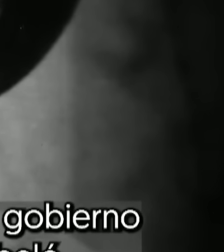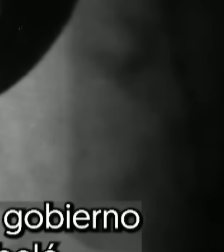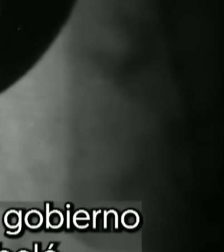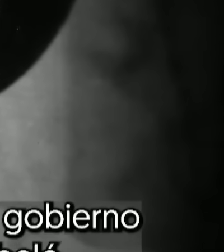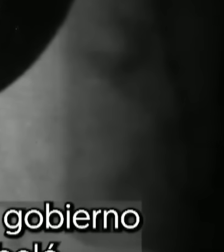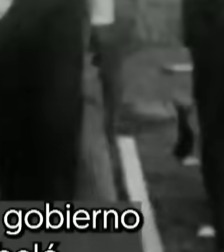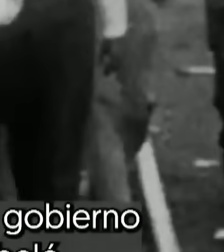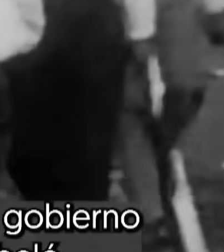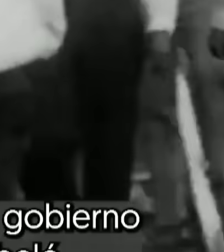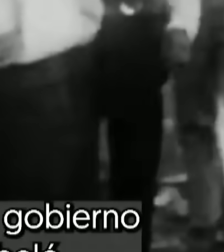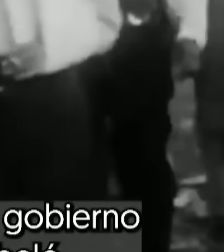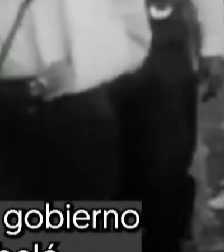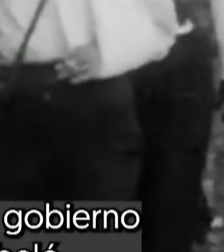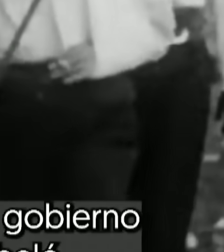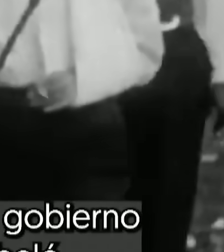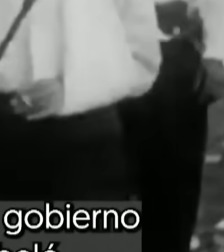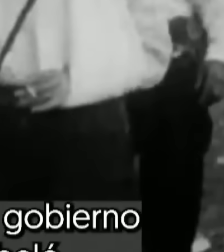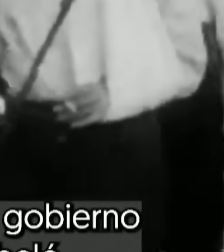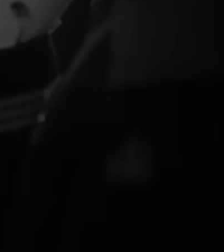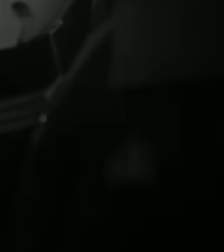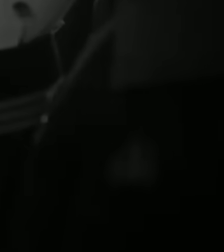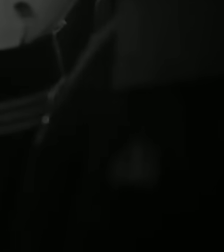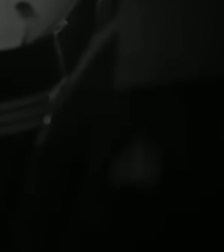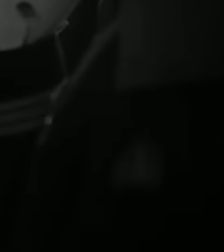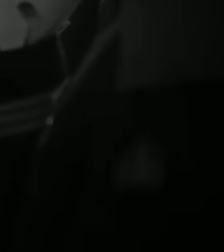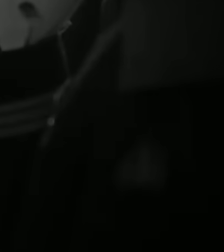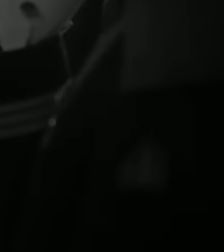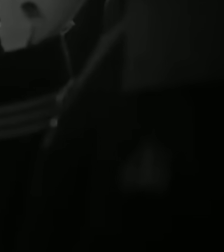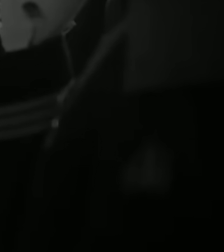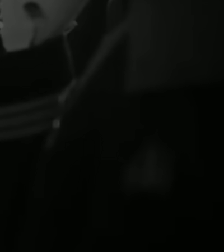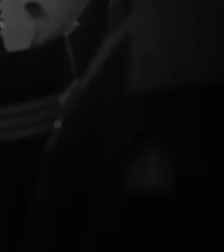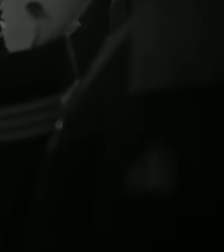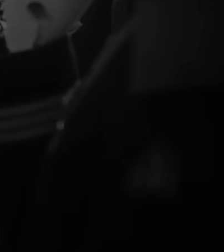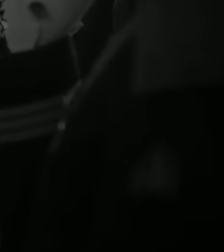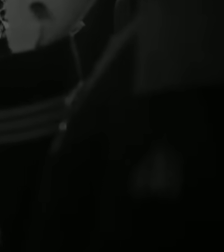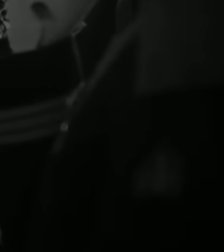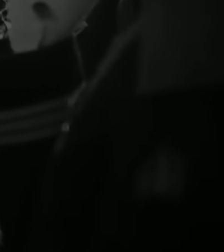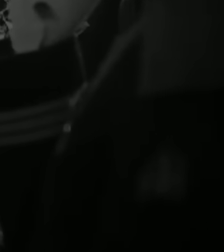gobierno de Madero cuando Pascual Orosco se reveló victoriano Huerta intentó fusilarlo pero Madero le